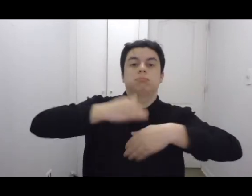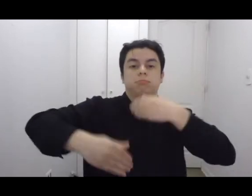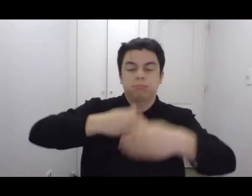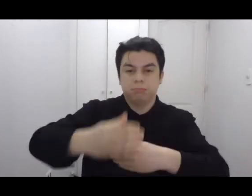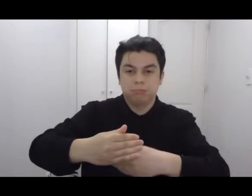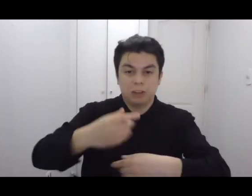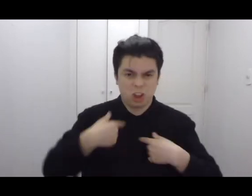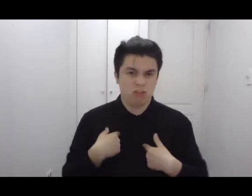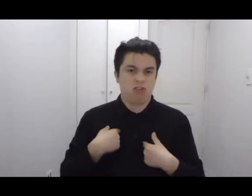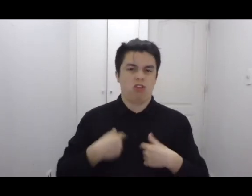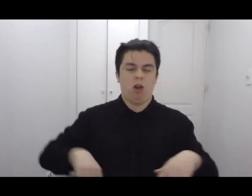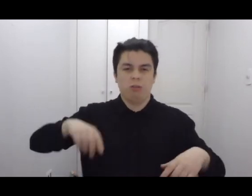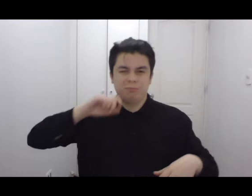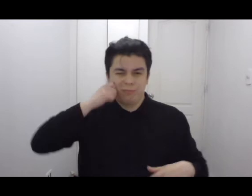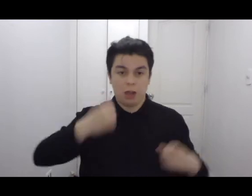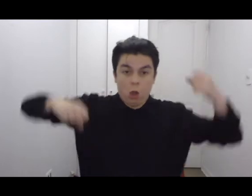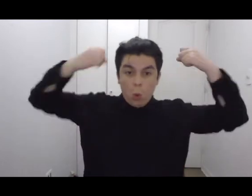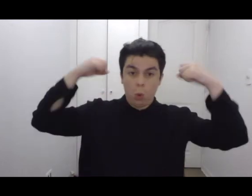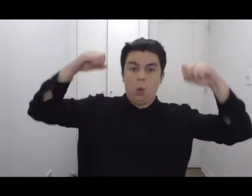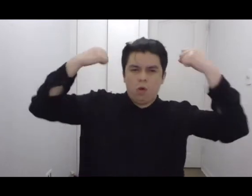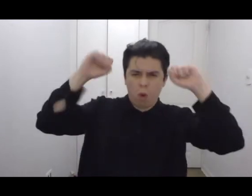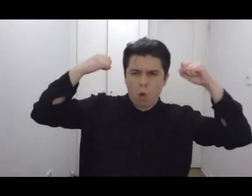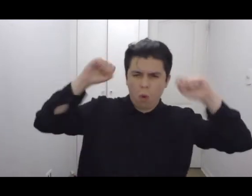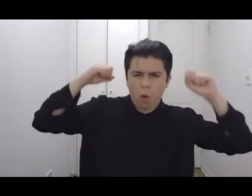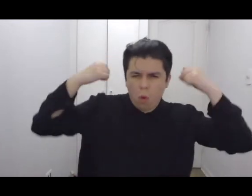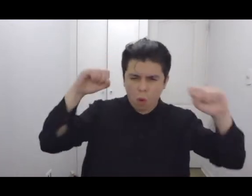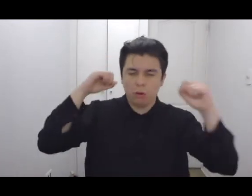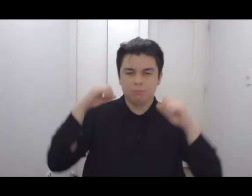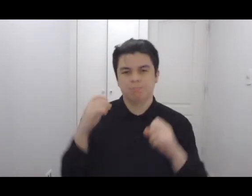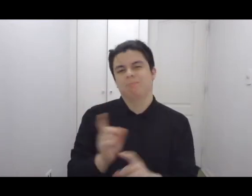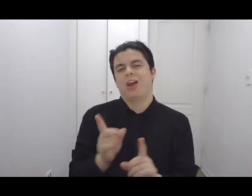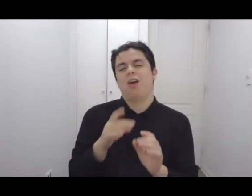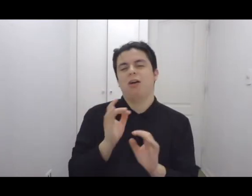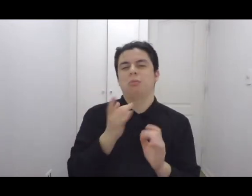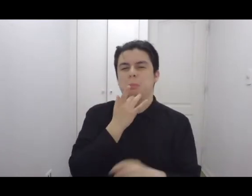pero después ya agarré papa , no es que sea la deportista, nunca tanto